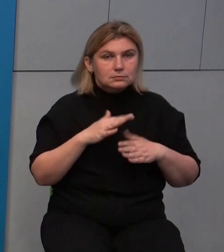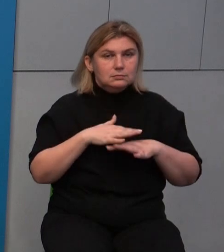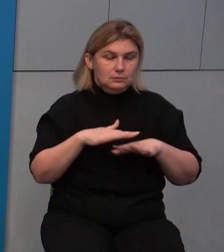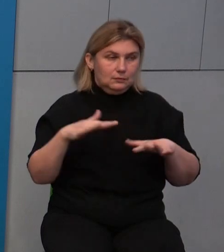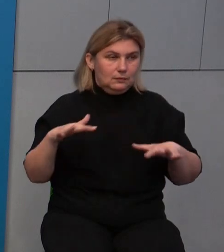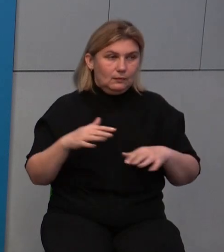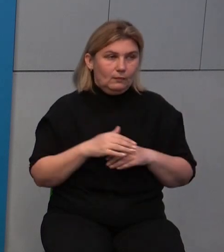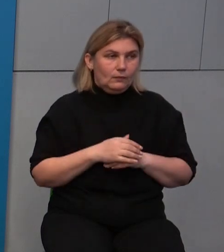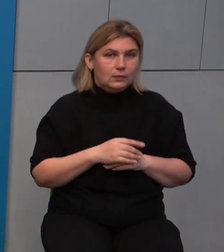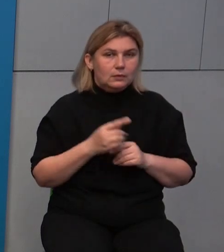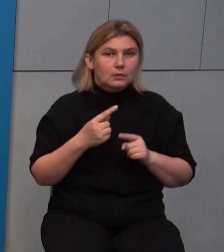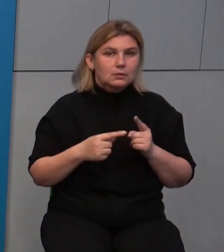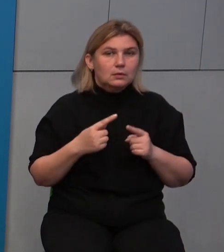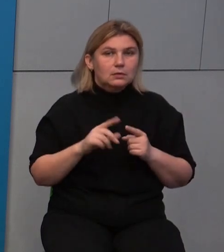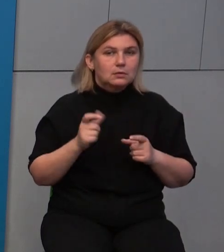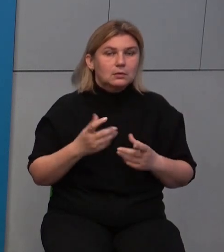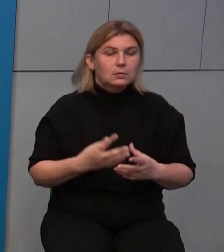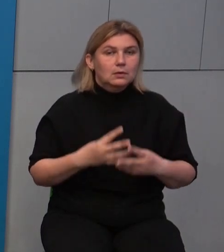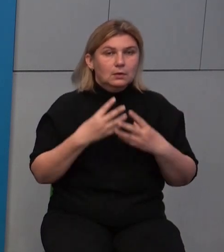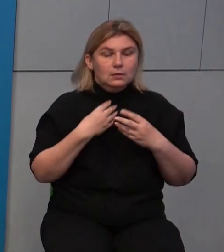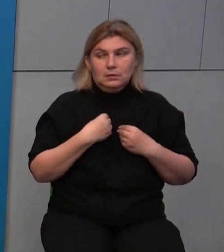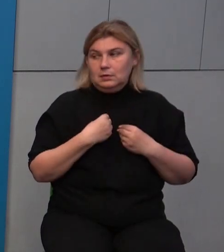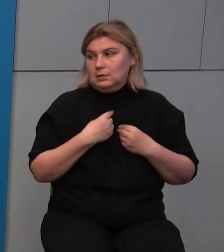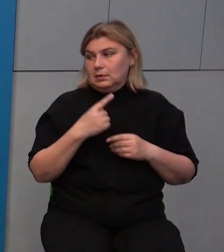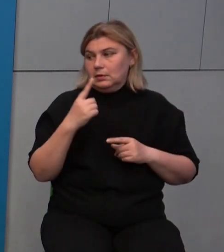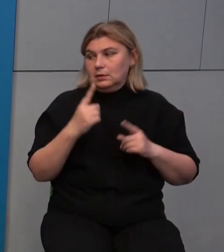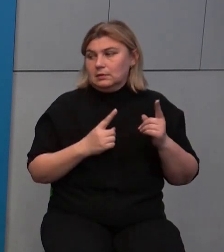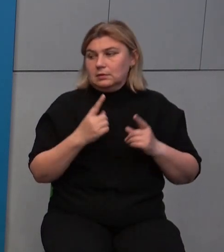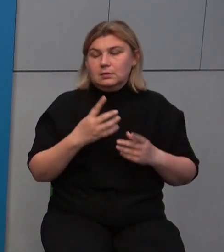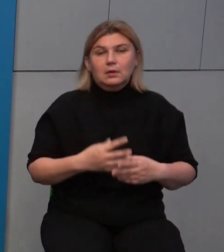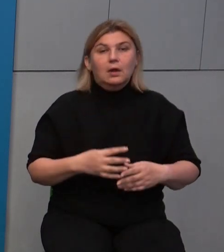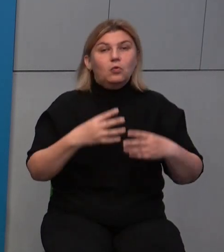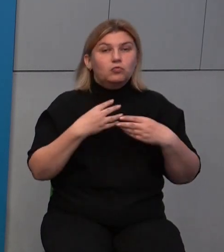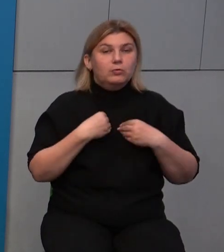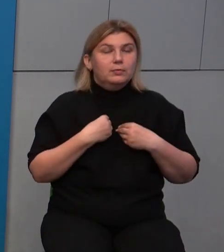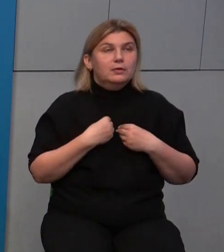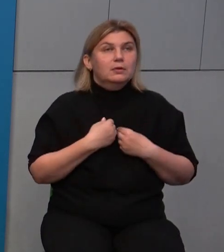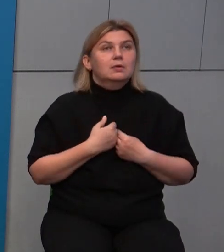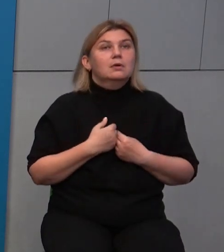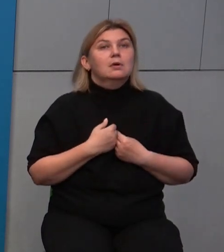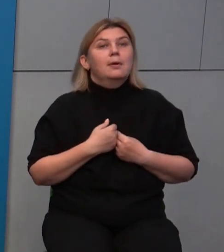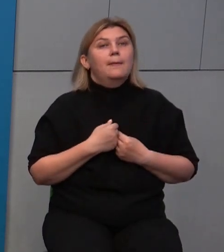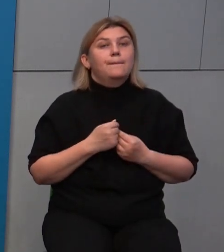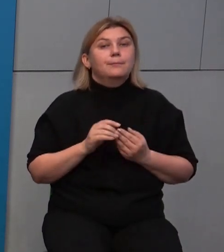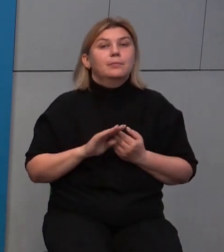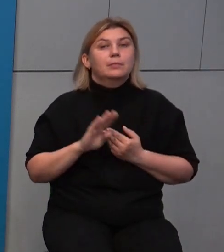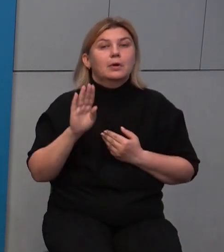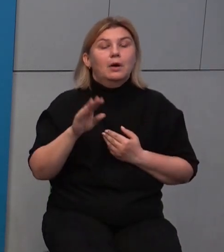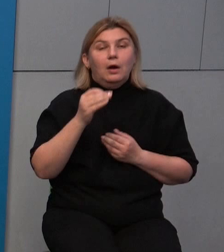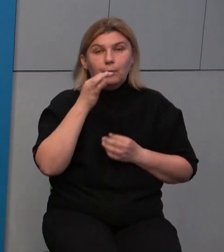Tylko tyle, co dostał. Czasami dostawał na przykład później opowiadania Dicka albo późniejsze